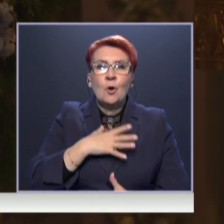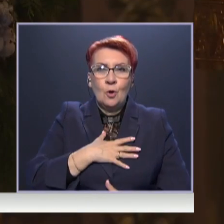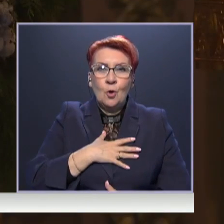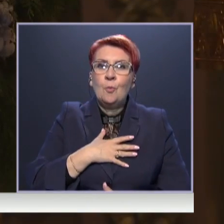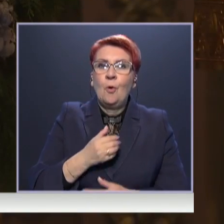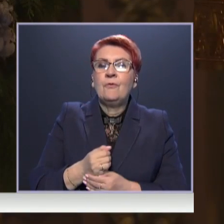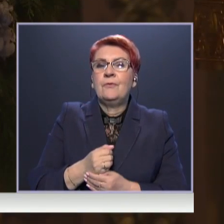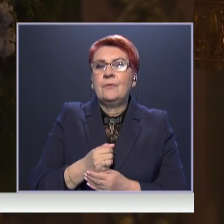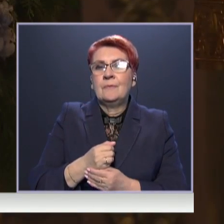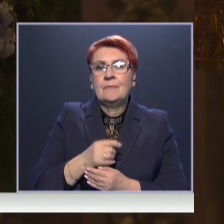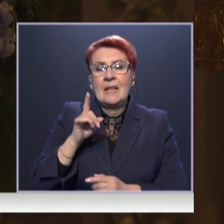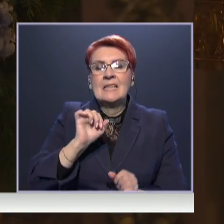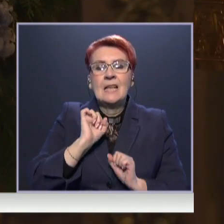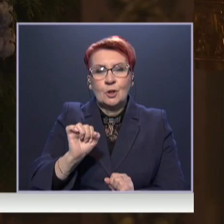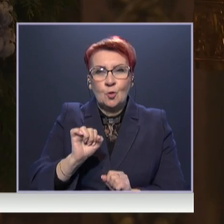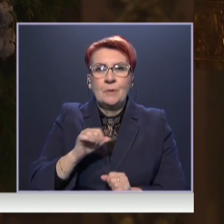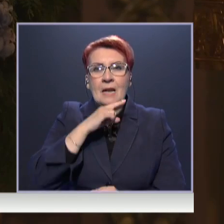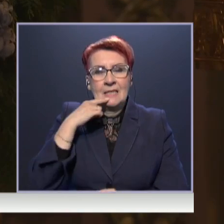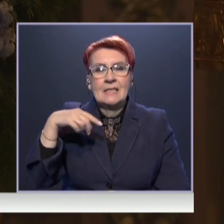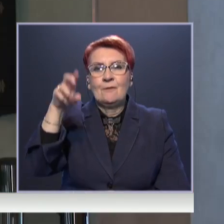заступницей Православия и Российской государственности